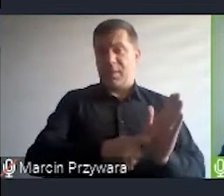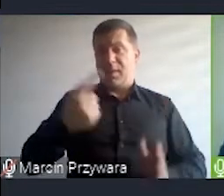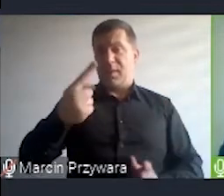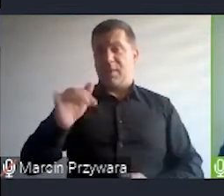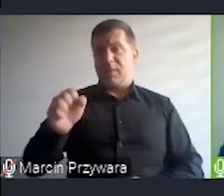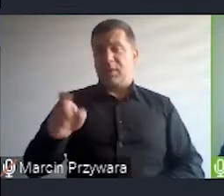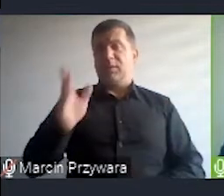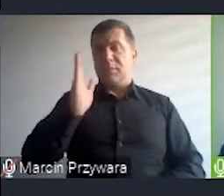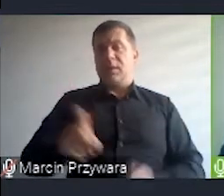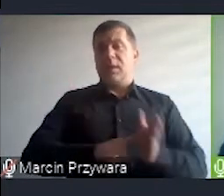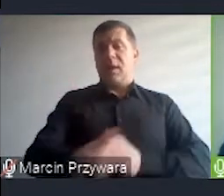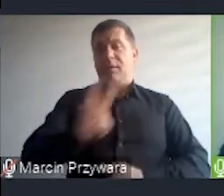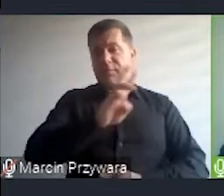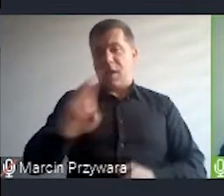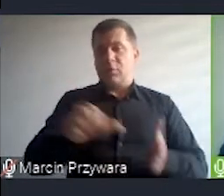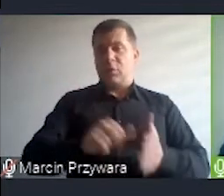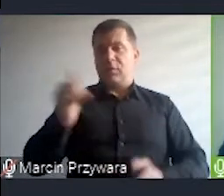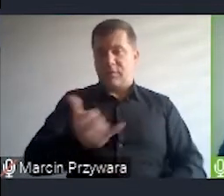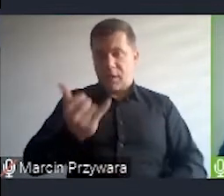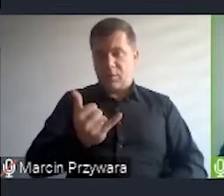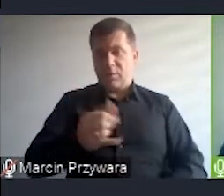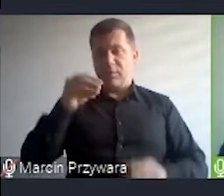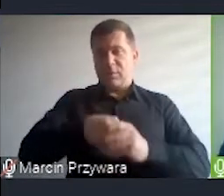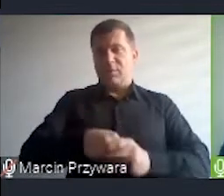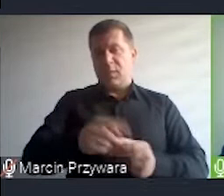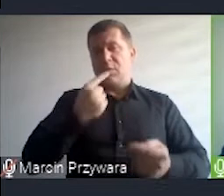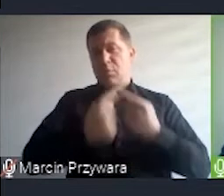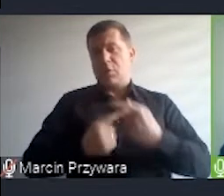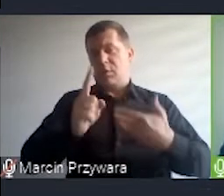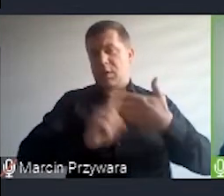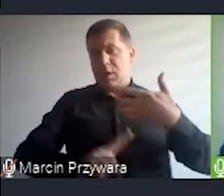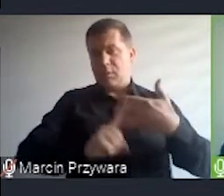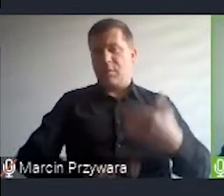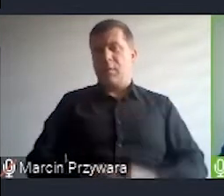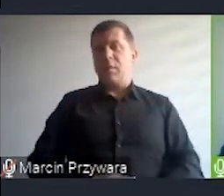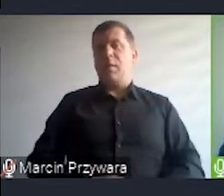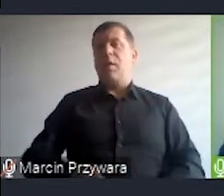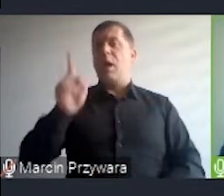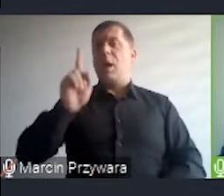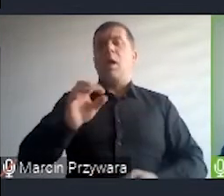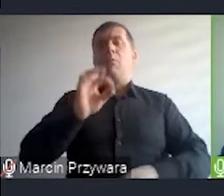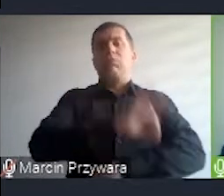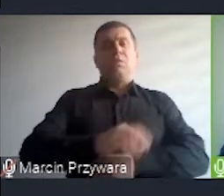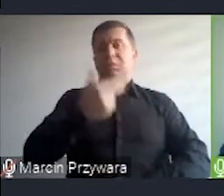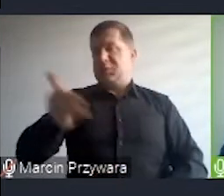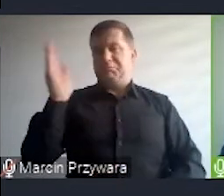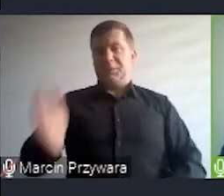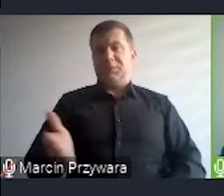będzie dla was środkiem trwałym w podmiocie w polityce rachunkowości, a w projekcie nie będzie.